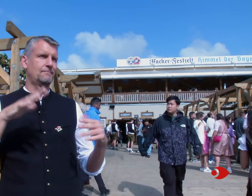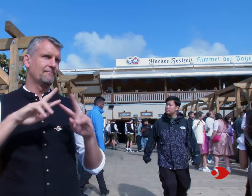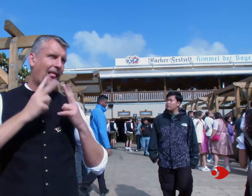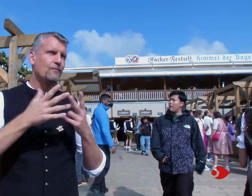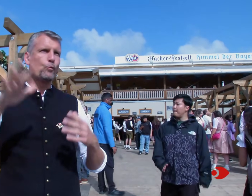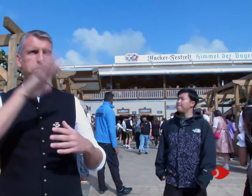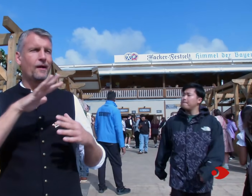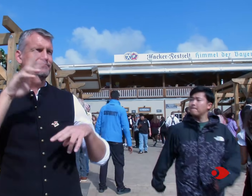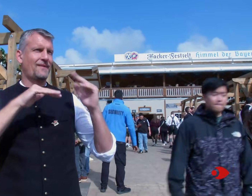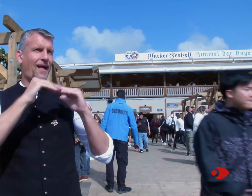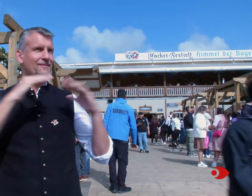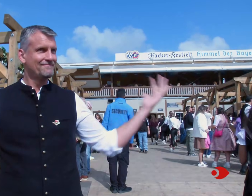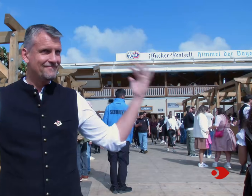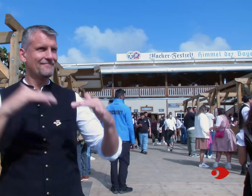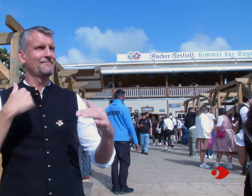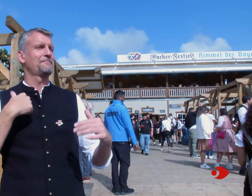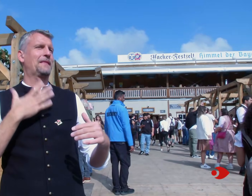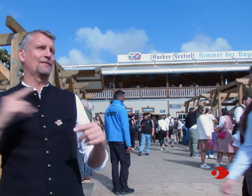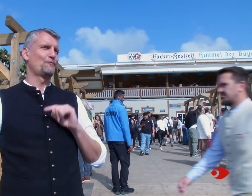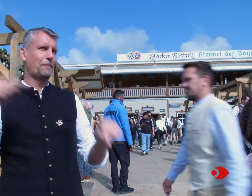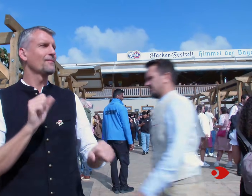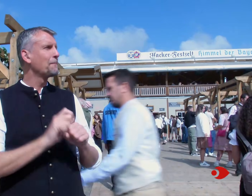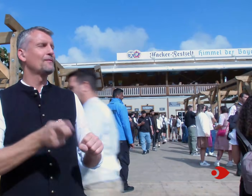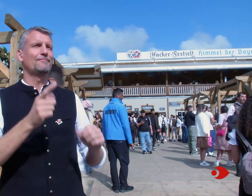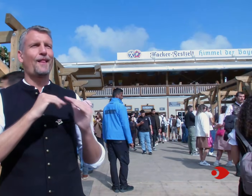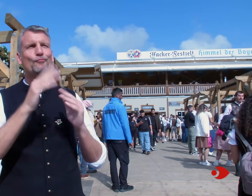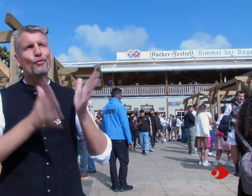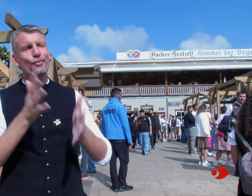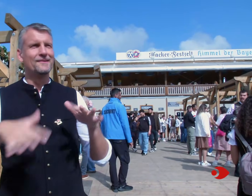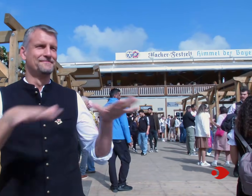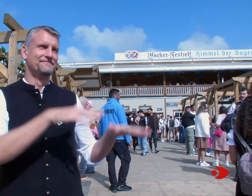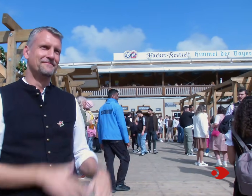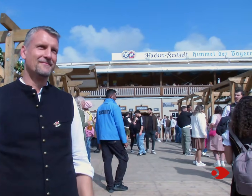dass Menschen aus Europa und darüber hinaus zusammenkommen. Deshalb komme ich auch gern hierher, um mich zu unterhalten.